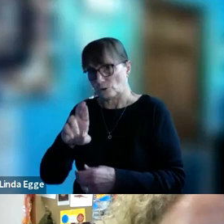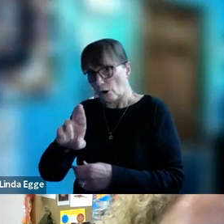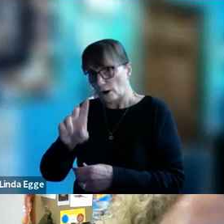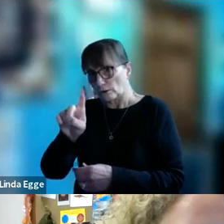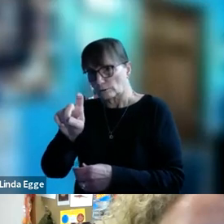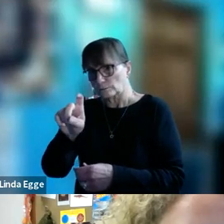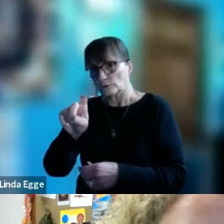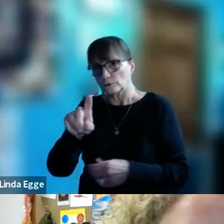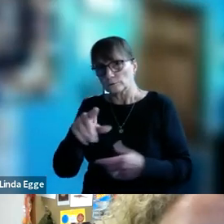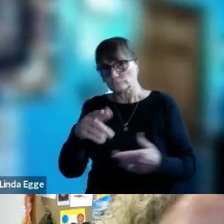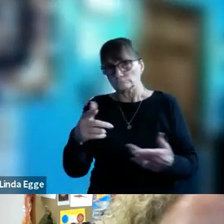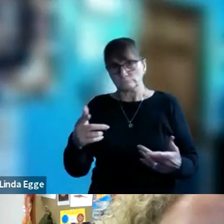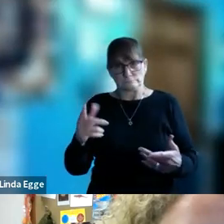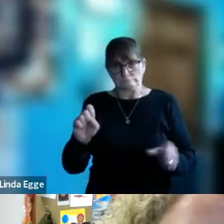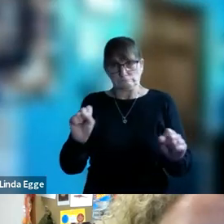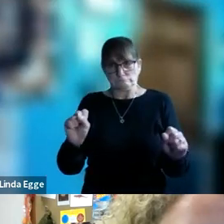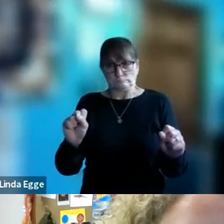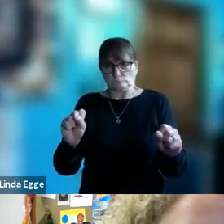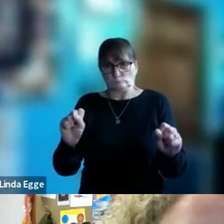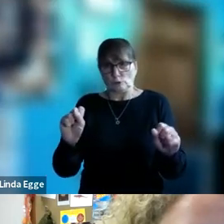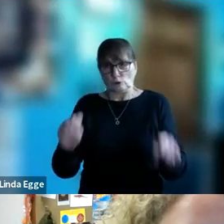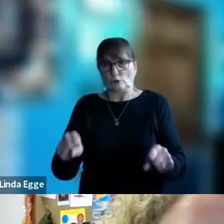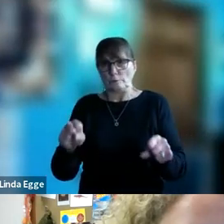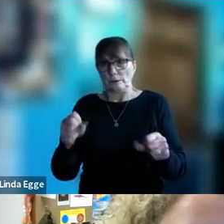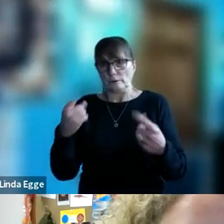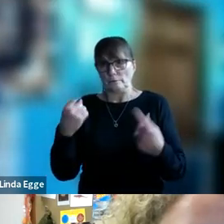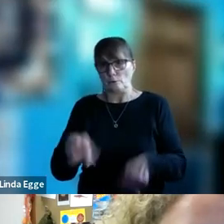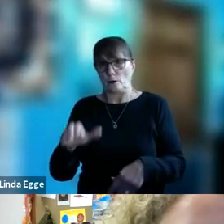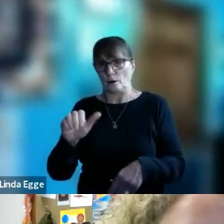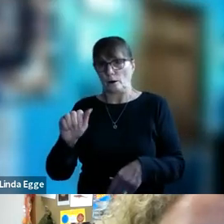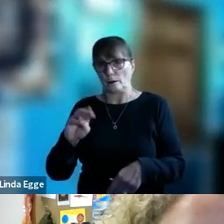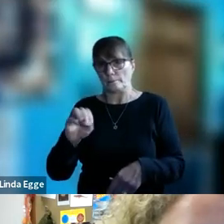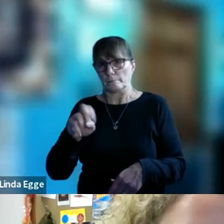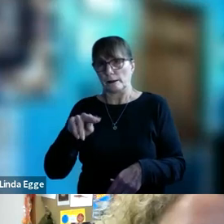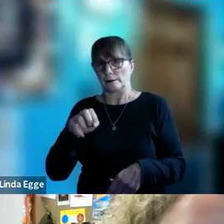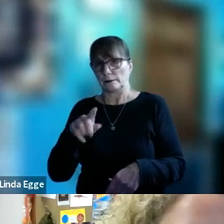Y eso podría ser para Bug o Amanda porque está relacionado con el historial de consumo de sustancias.